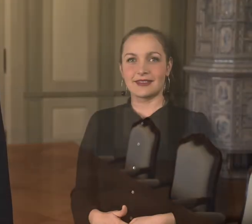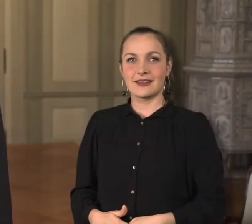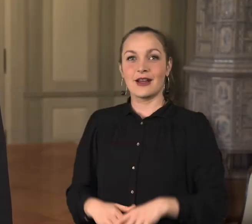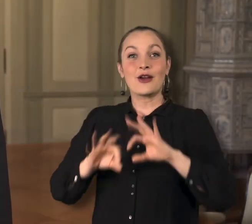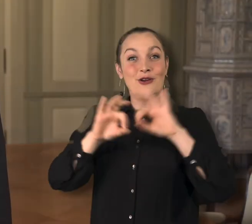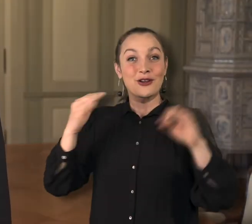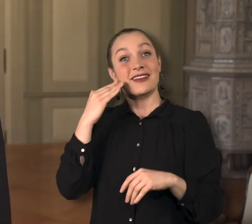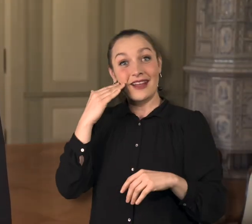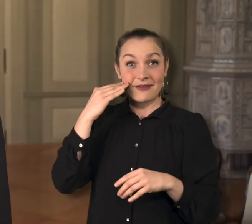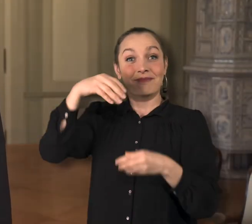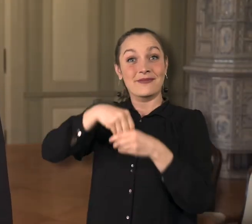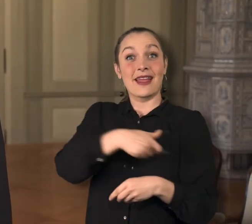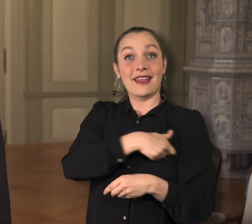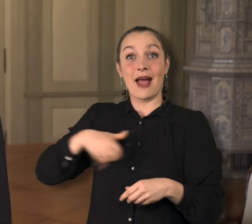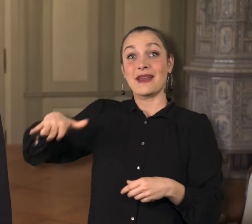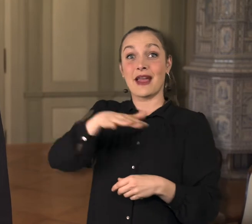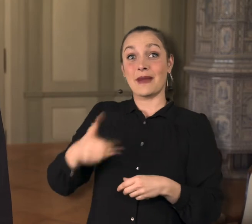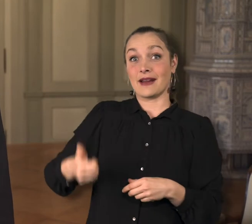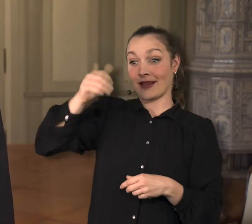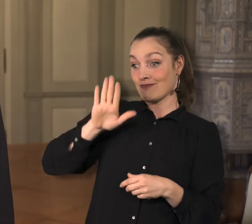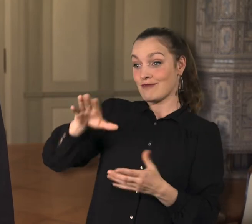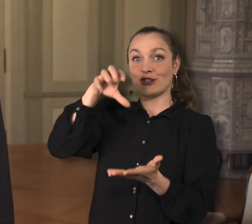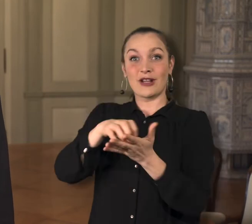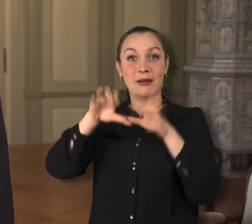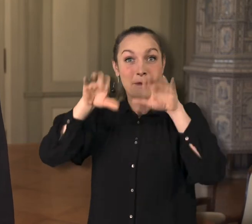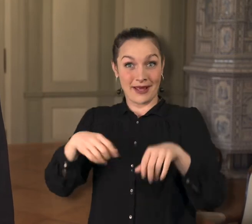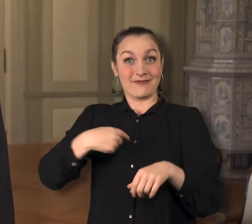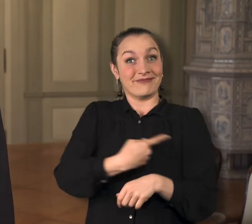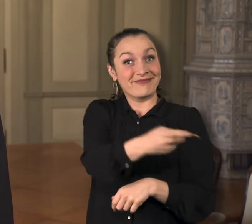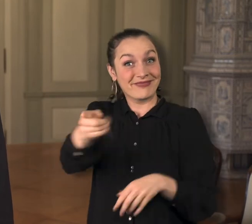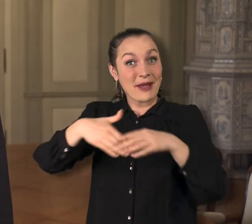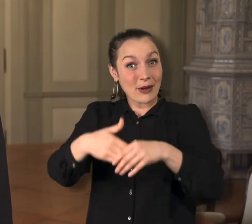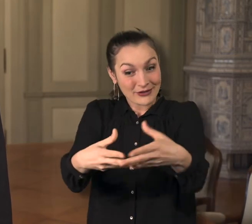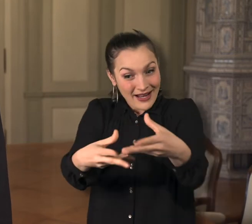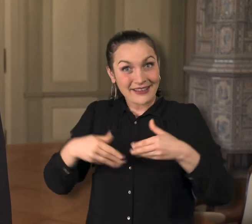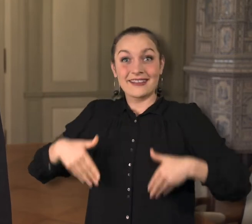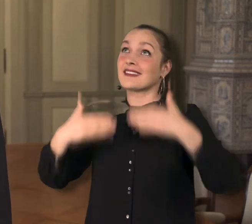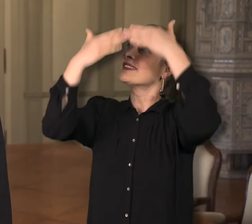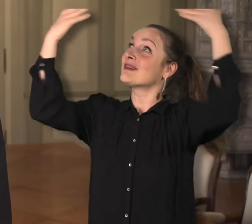Guten Tag, Im Namen des Gemeinderats begrüsse ich Sie auf der Webseite der Stadt Bern!